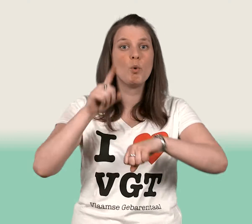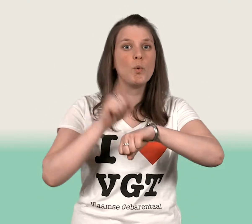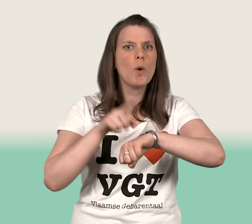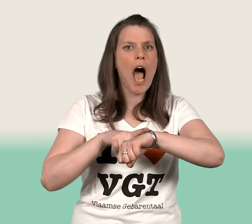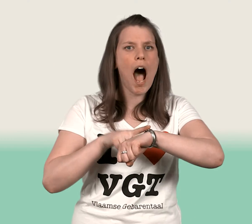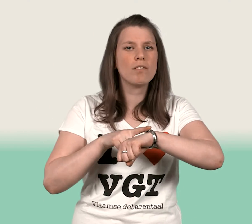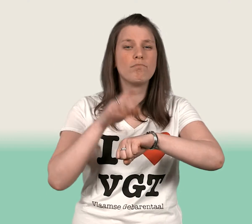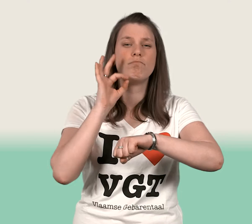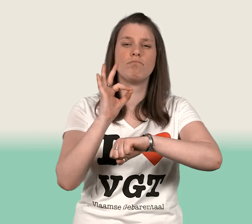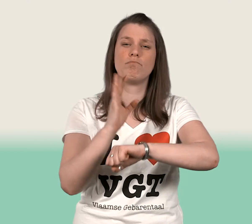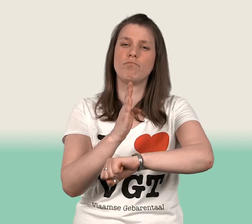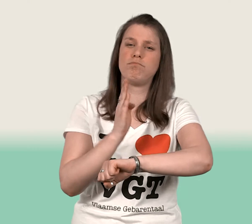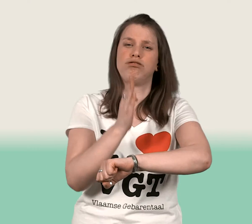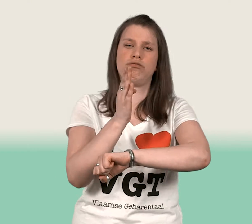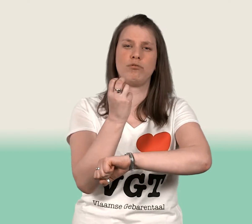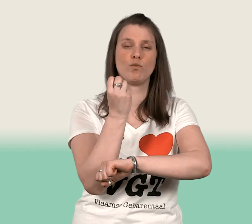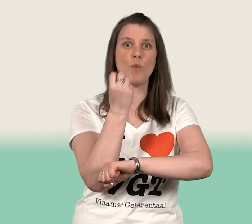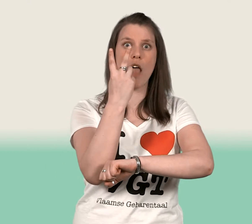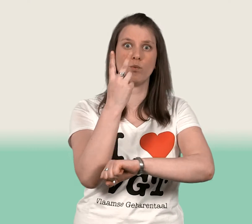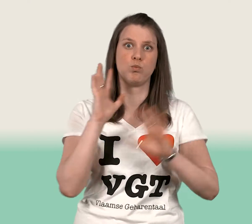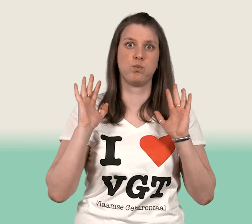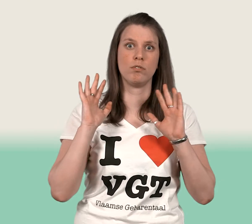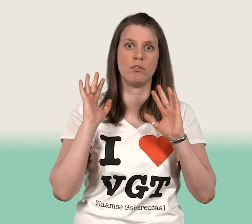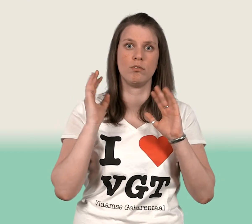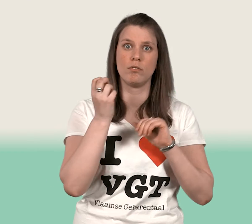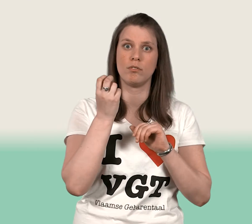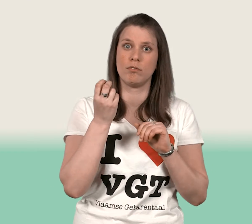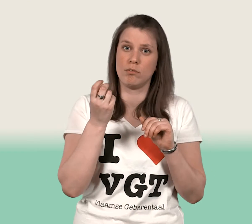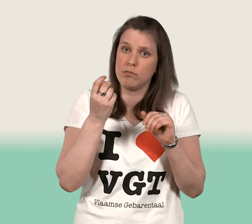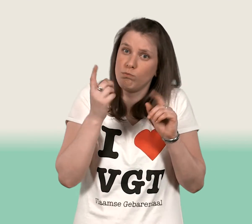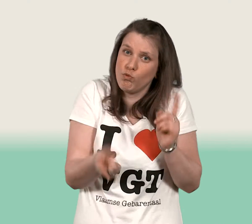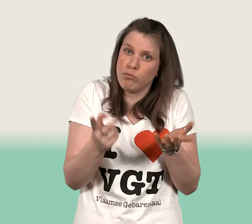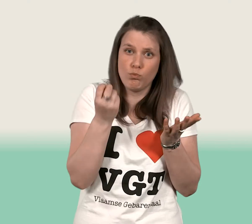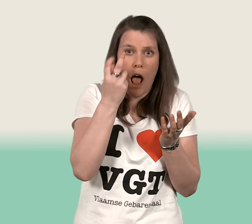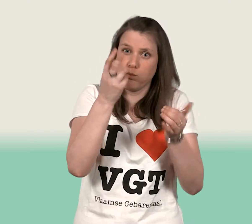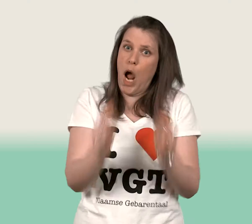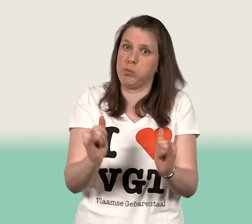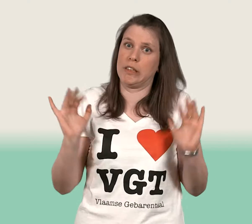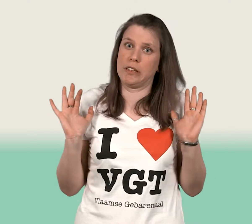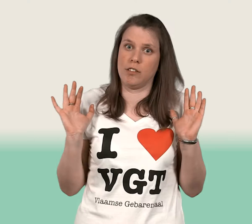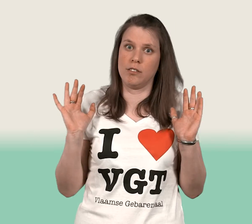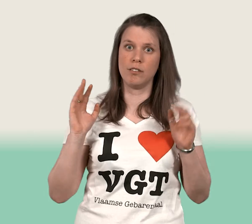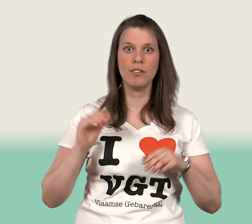Stipt om 12u begint de flashmob. Op tijd komen is dus de boodschap!